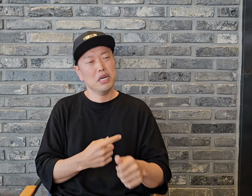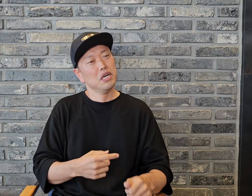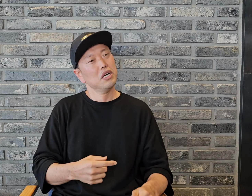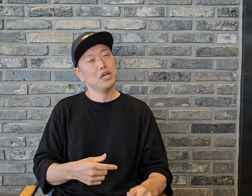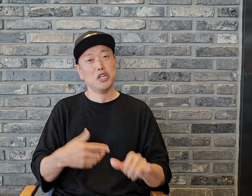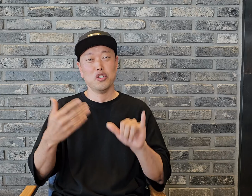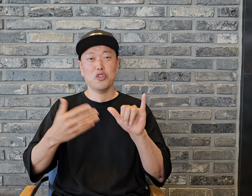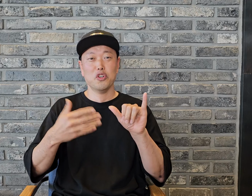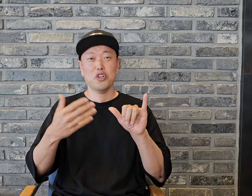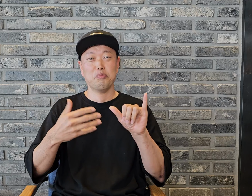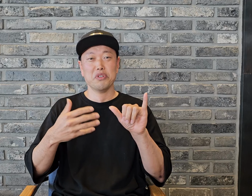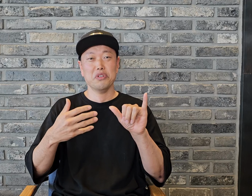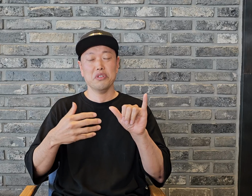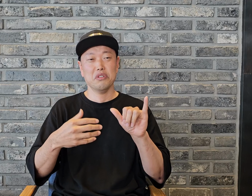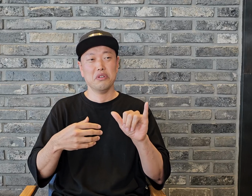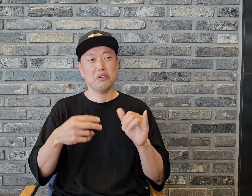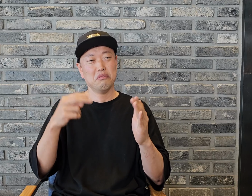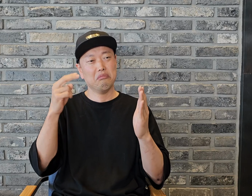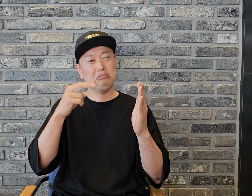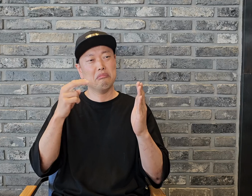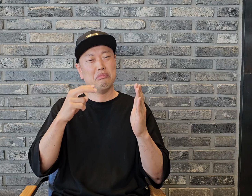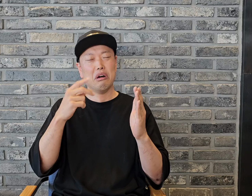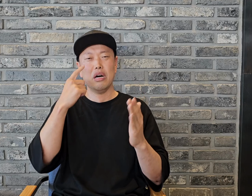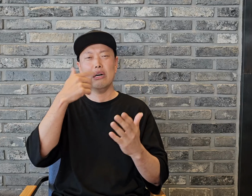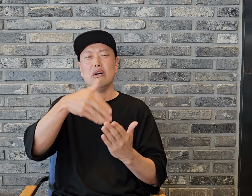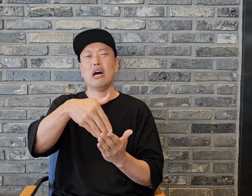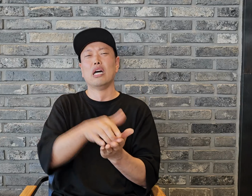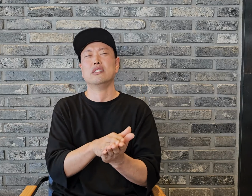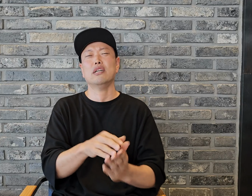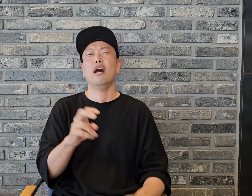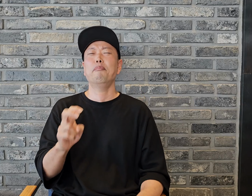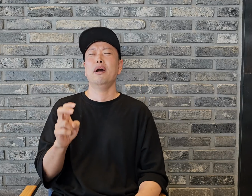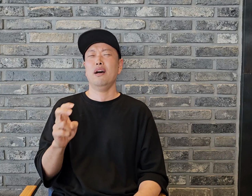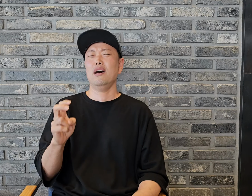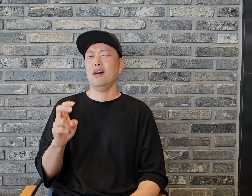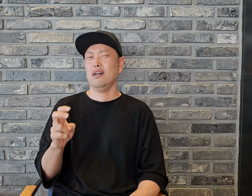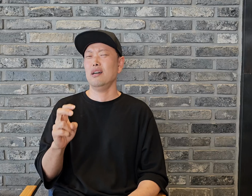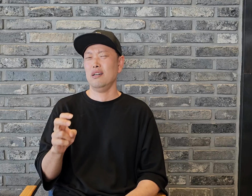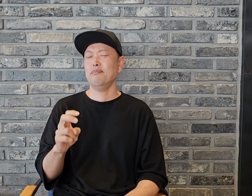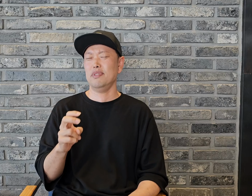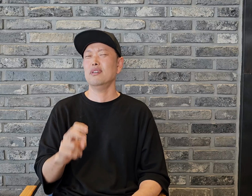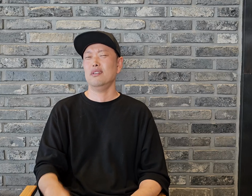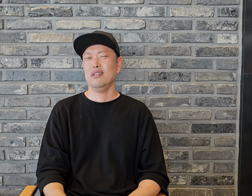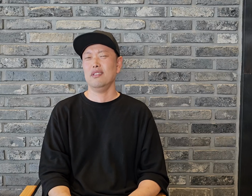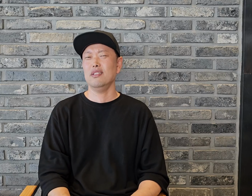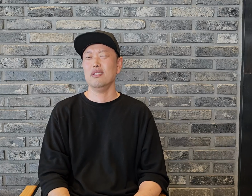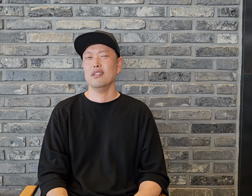유튜브를 보다가 지루함을 느껴 모두 그만 보게 될 거예요